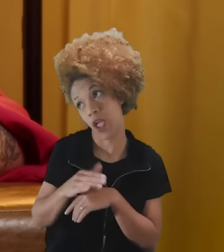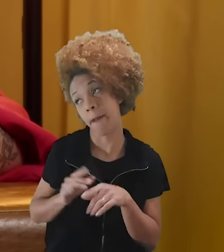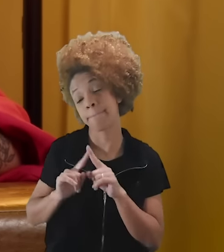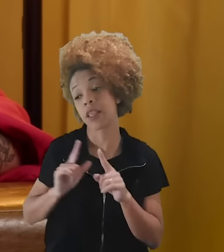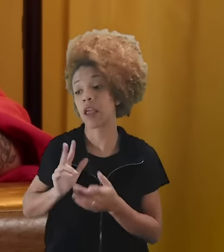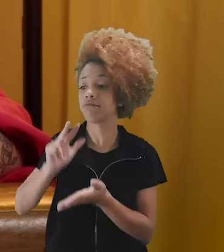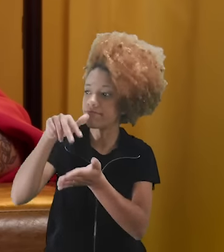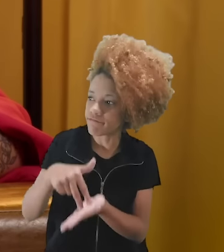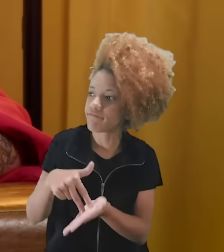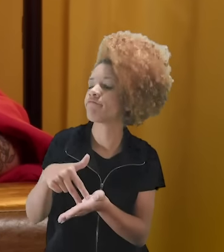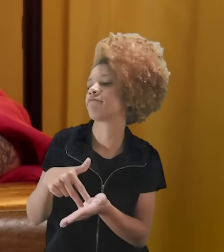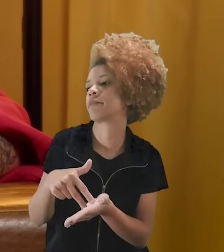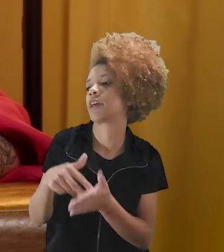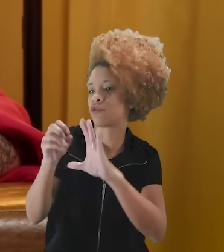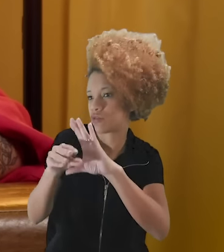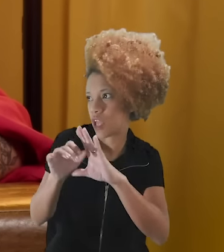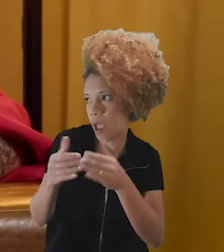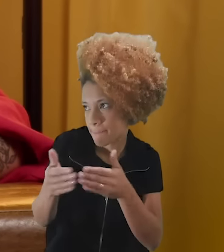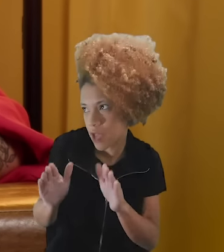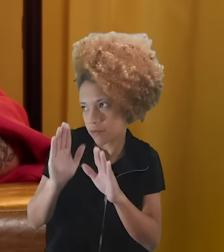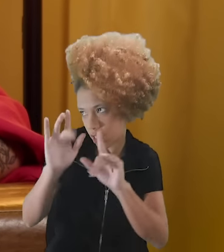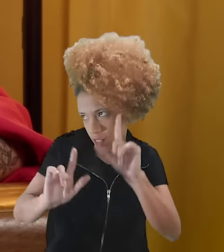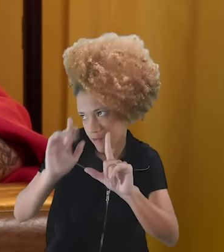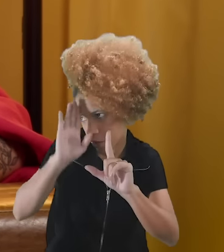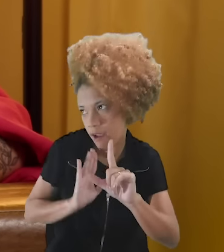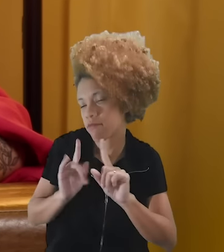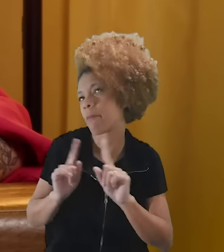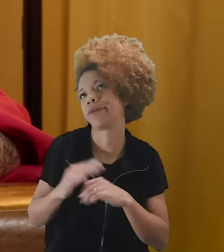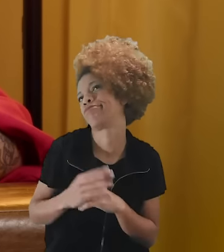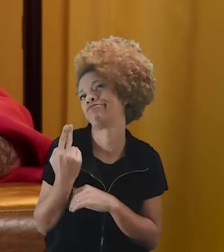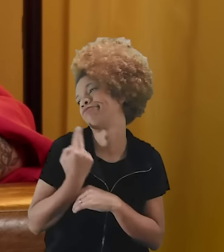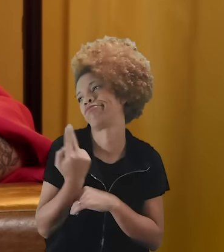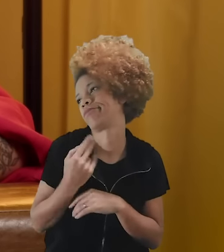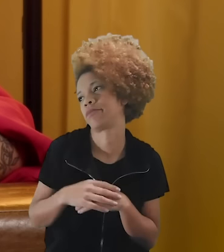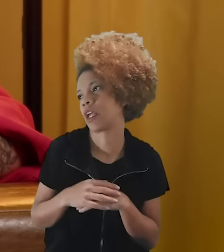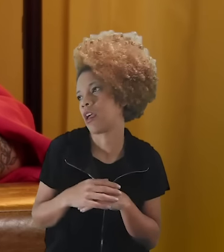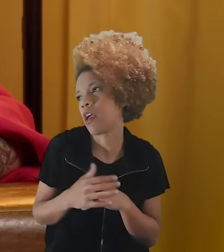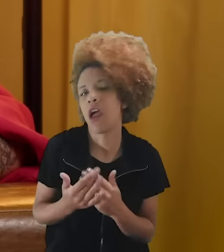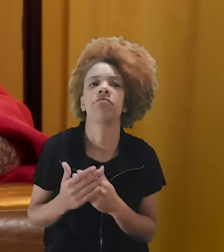que tá tendo notoriedade por parar em rede aberta Mas não vai ter jeito a gente tá cada vez mais